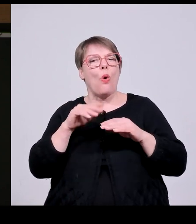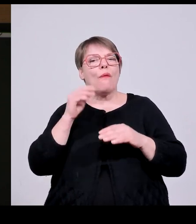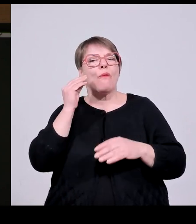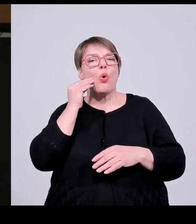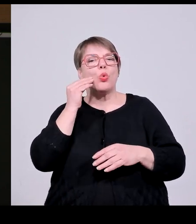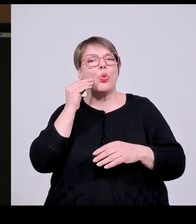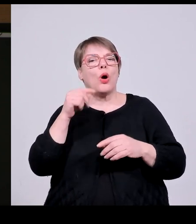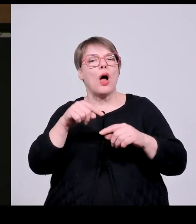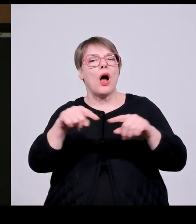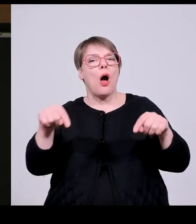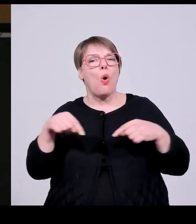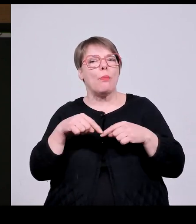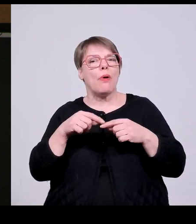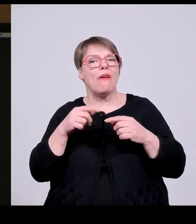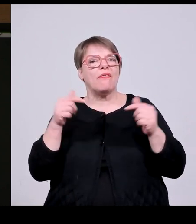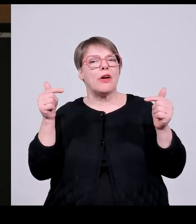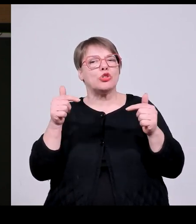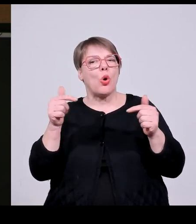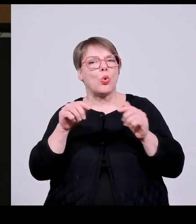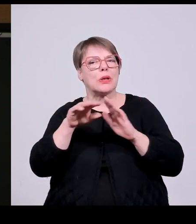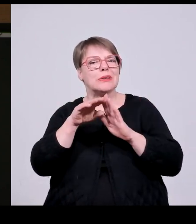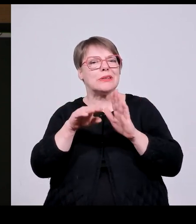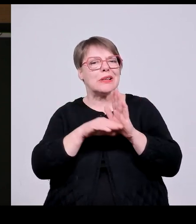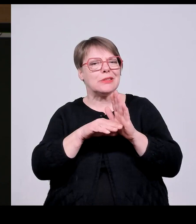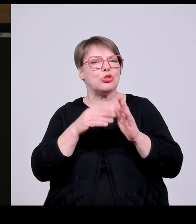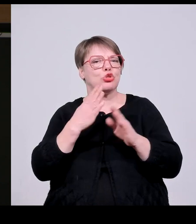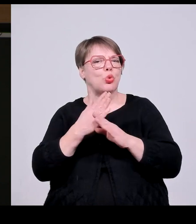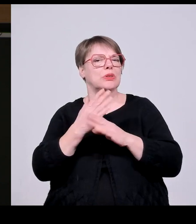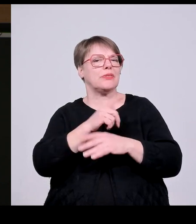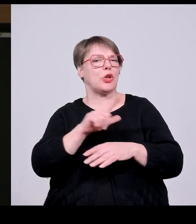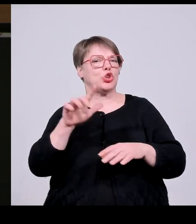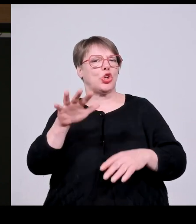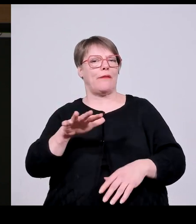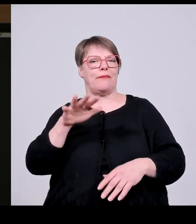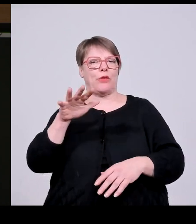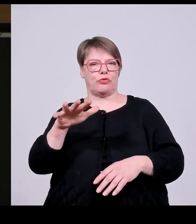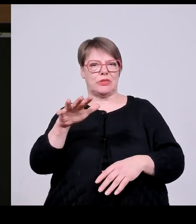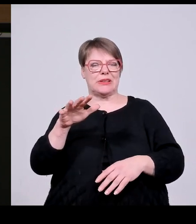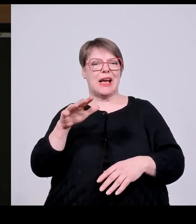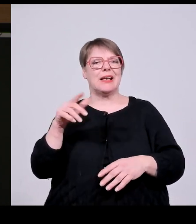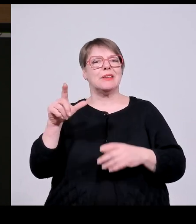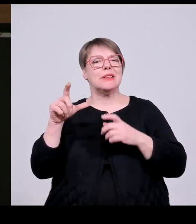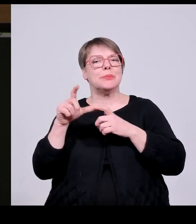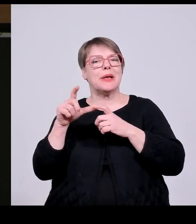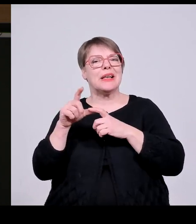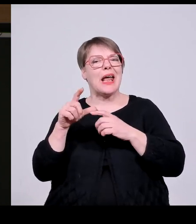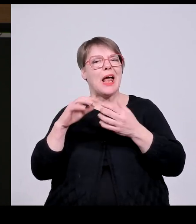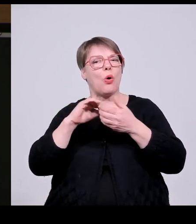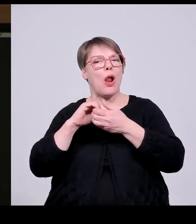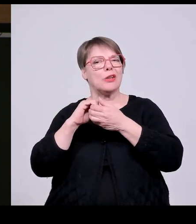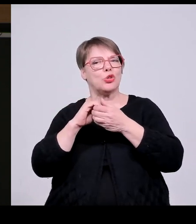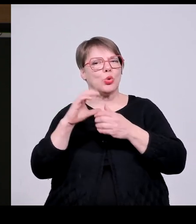und mit Stimmen der sozialen Gründen beschlosse. Damals, noch mal das Erinnerung, waren die Linken nicht